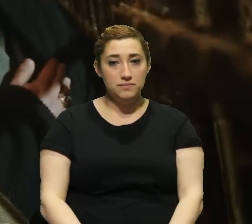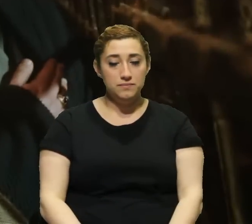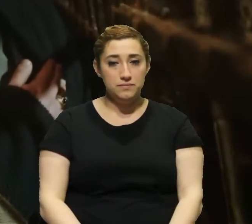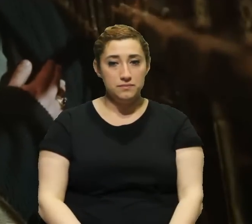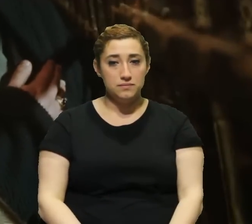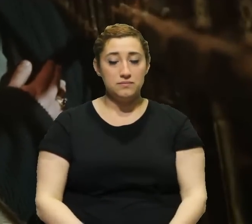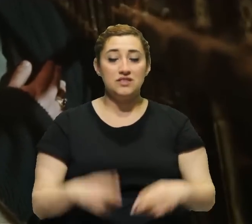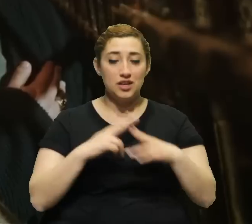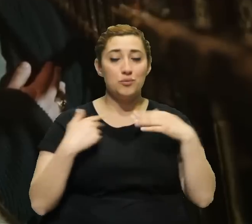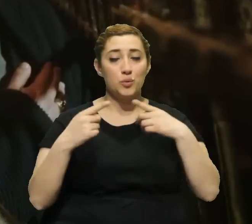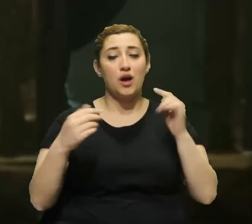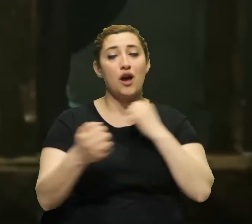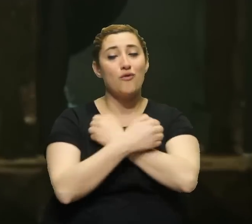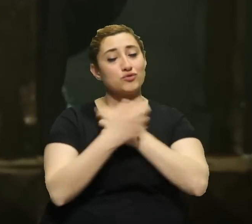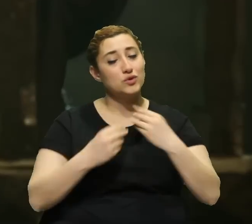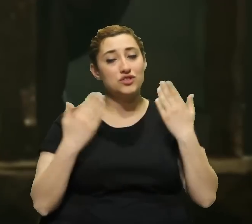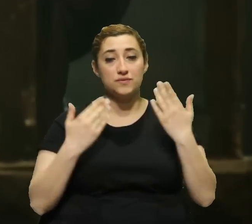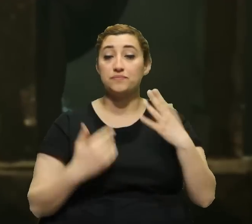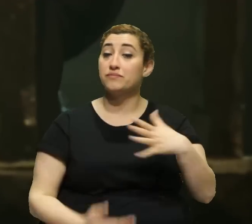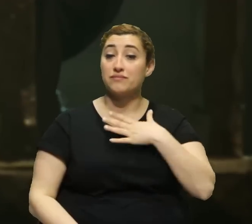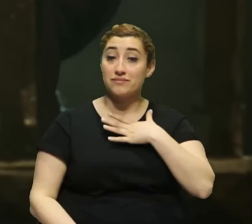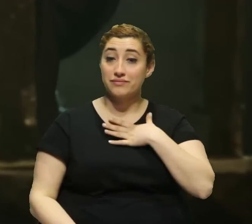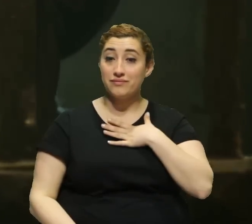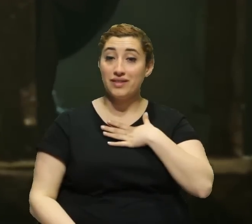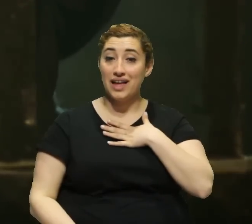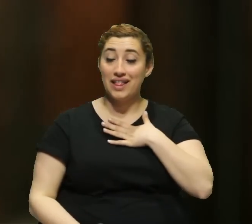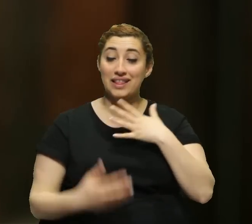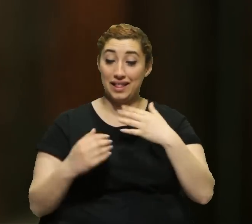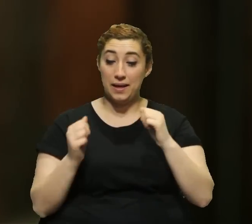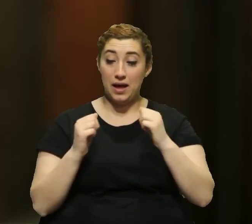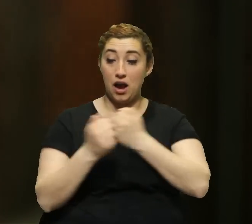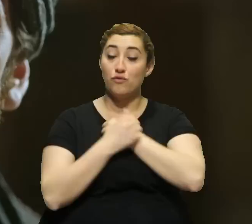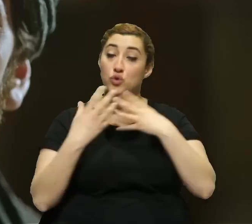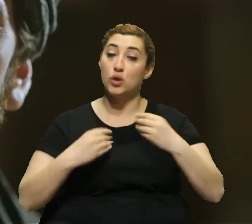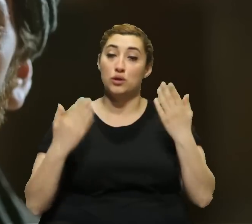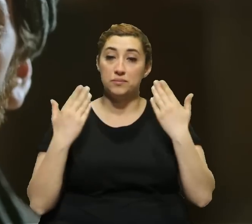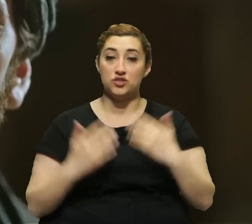Tez kavuştura inşallah. Kendi ile kavuştura inşallah.